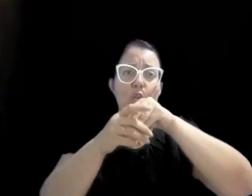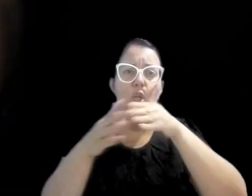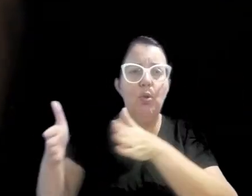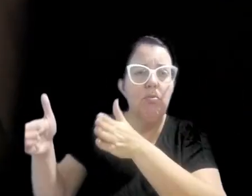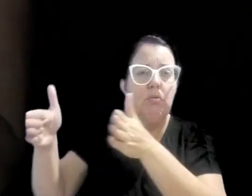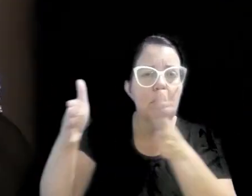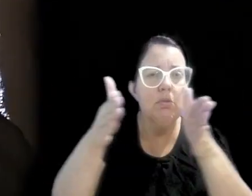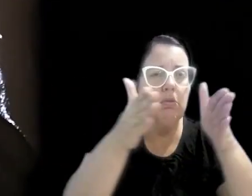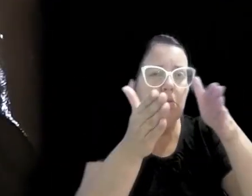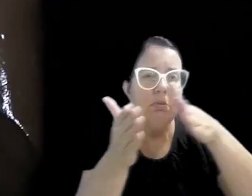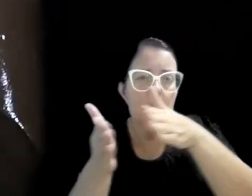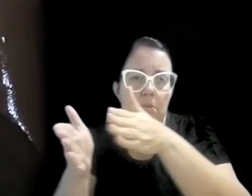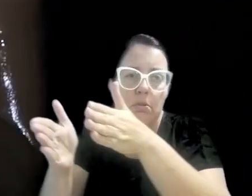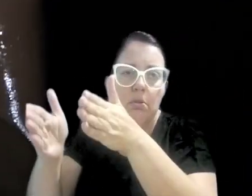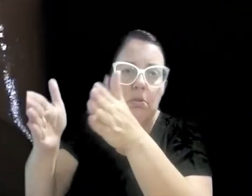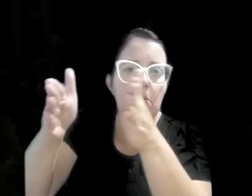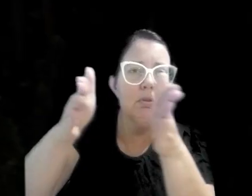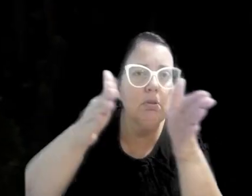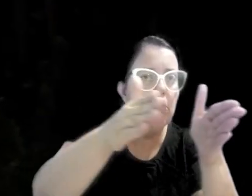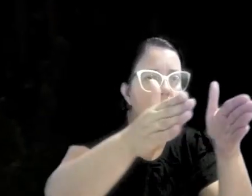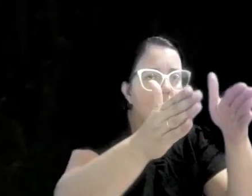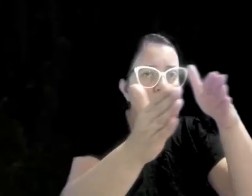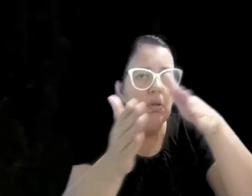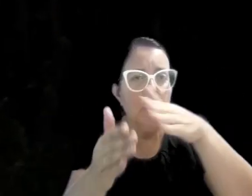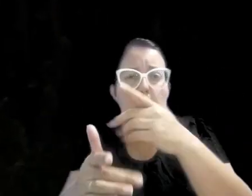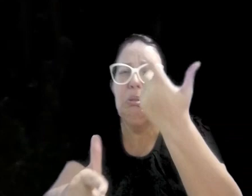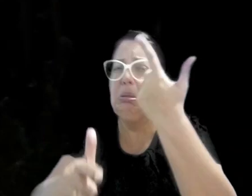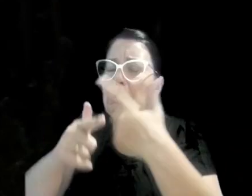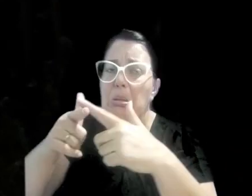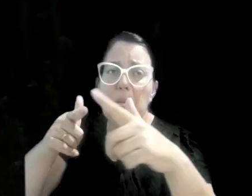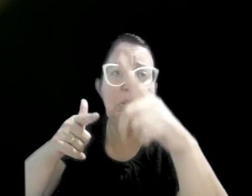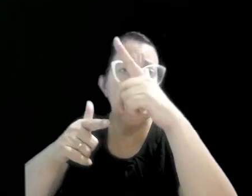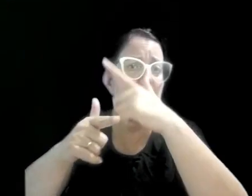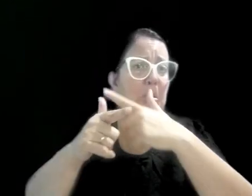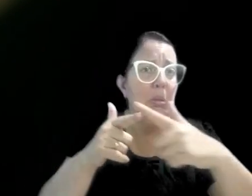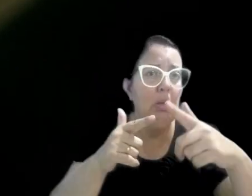Leito do rio, nosso carma